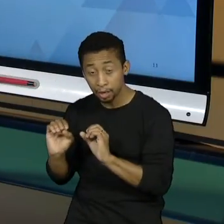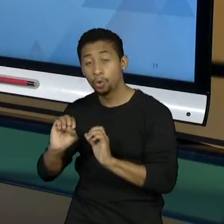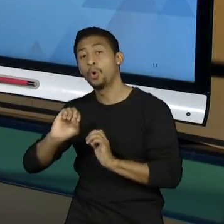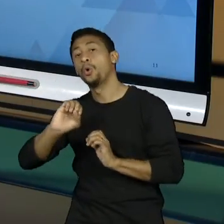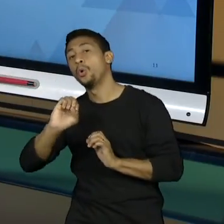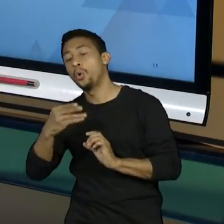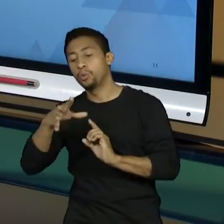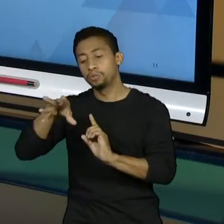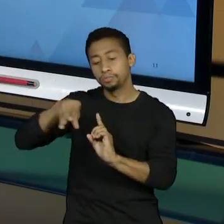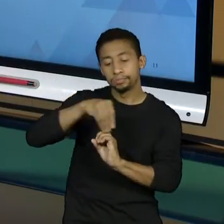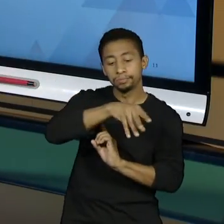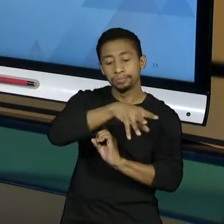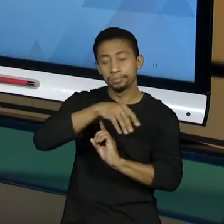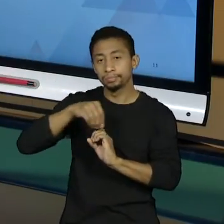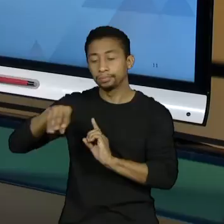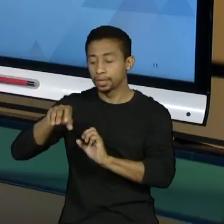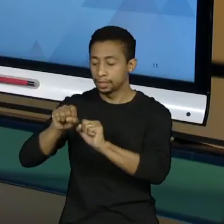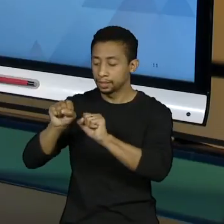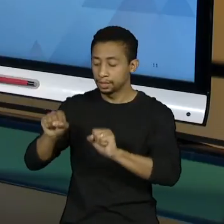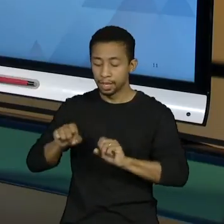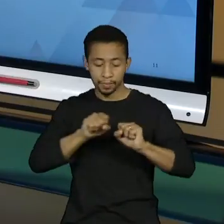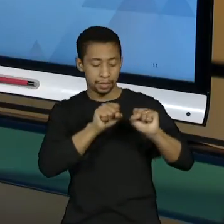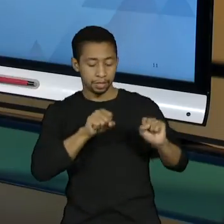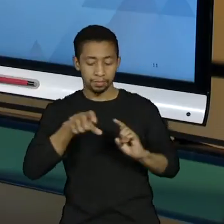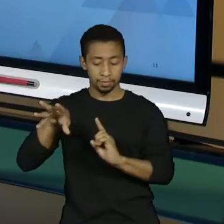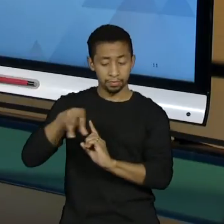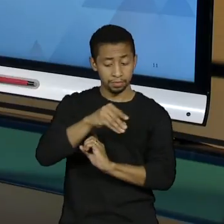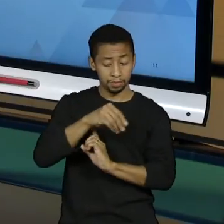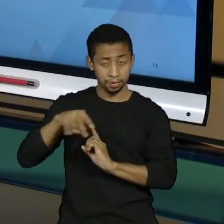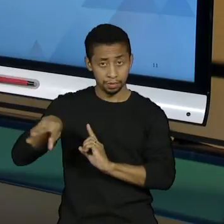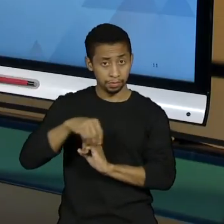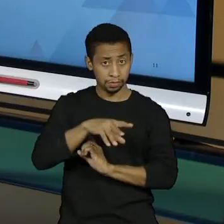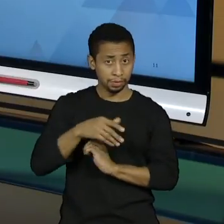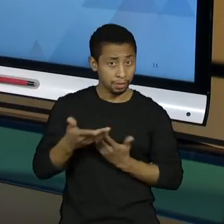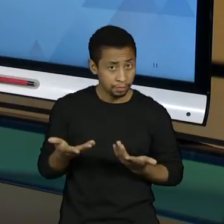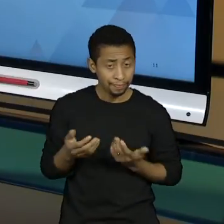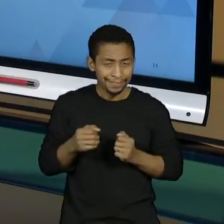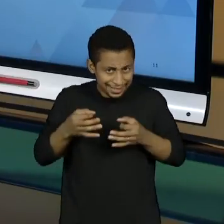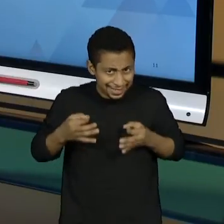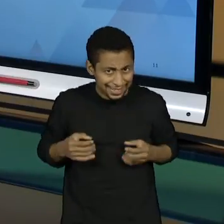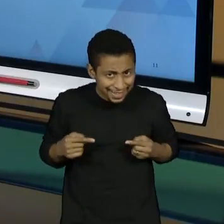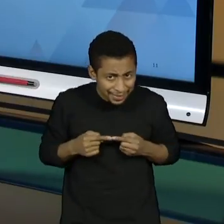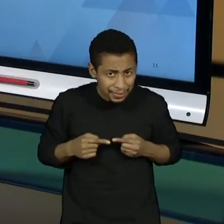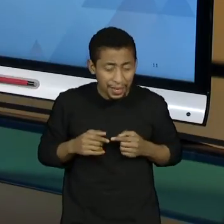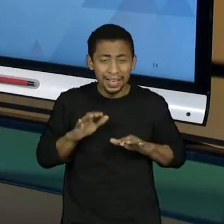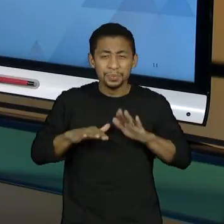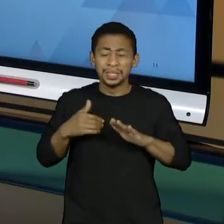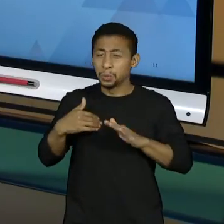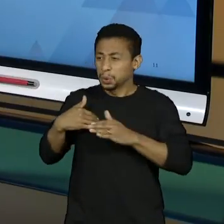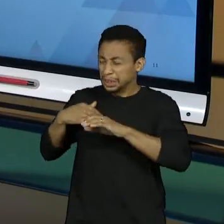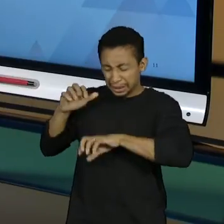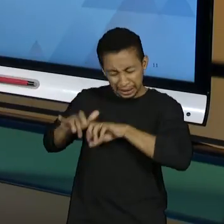TALVEZ ATÉ UMA MISTA DAS DUAS, MAS FOI ADEQUADO? SERÁ QUE SE EU TIVESSE DESENVOLVIDO TUDO NÃO TERIA SIDO MELHOR? SERÁ QUE SE EU TIVESSE